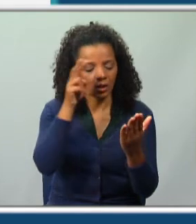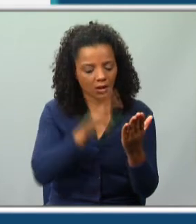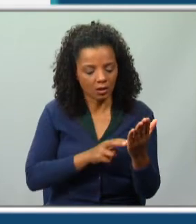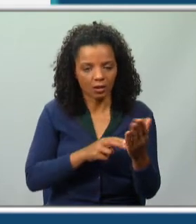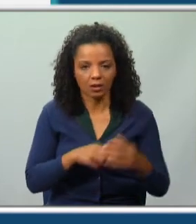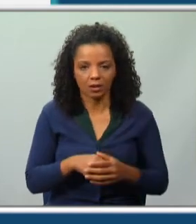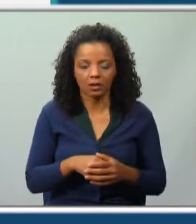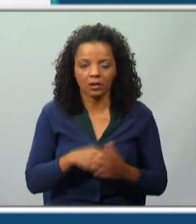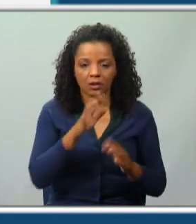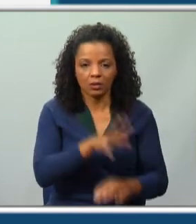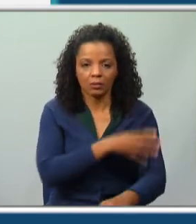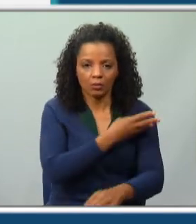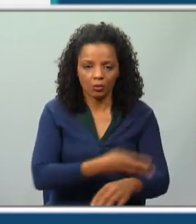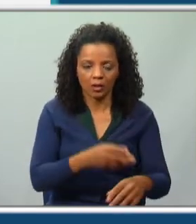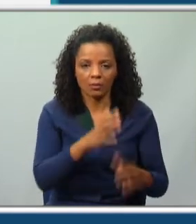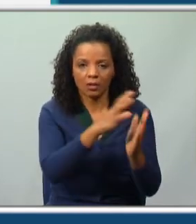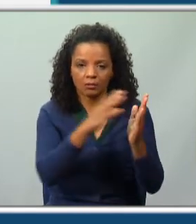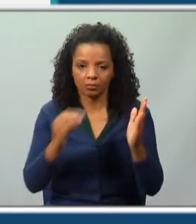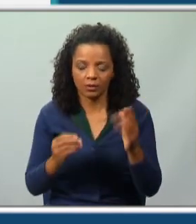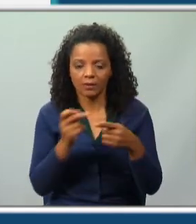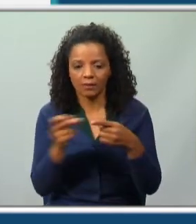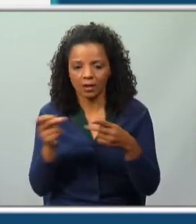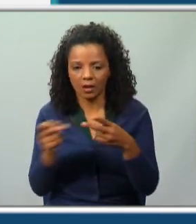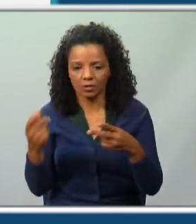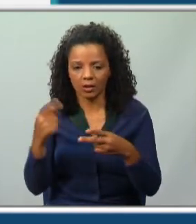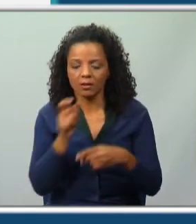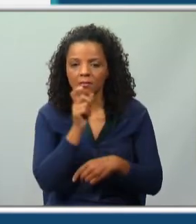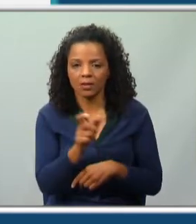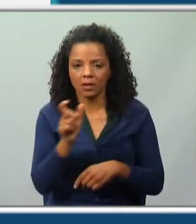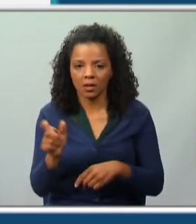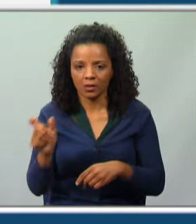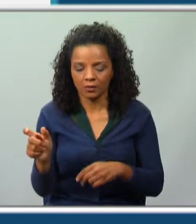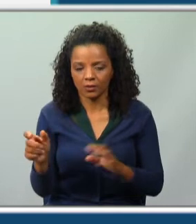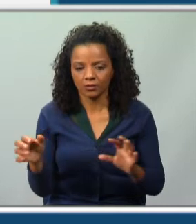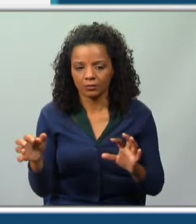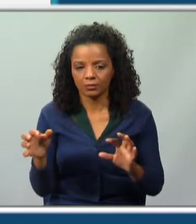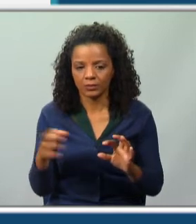transcreva do poema os versos onde se encontram as palavras cujo significado 轉錄詩中的台詞找出其意義的詞